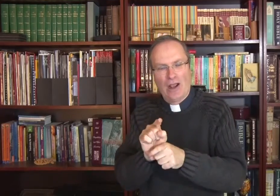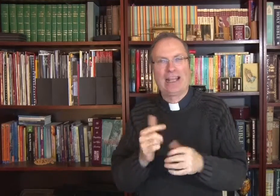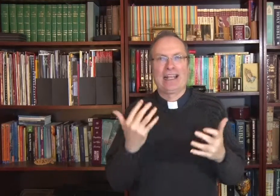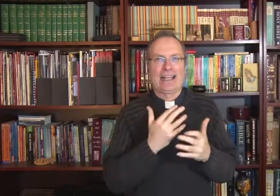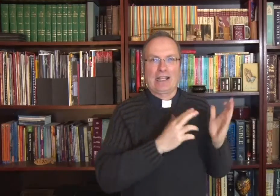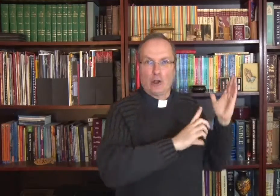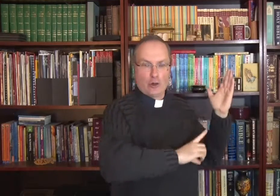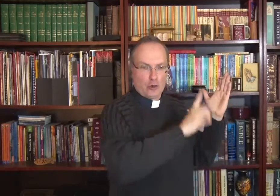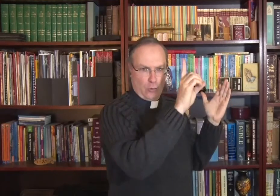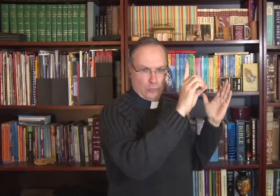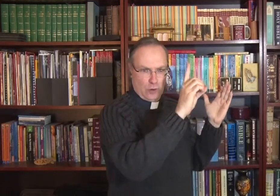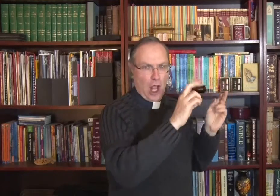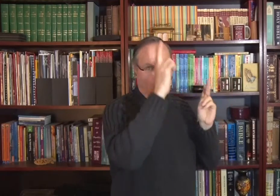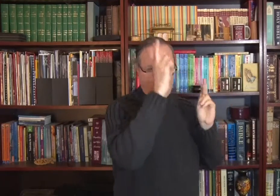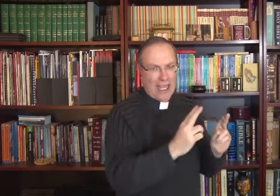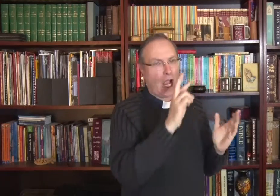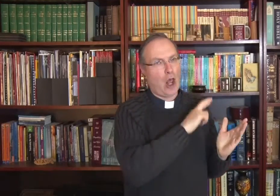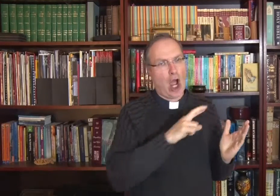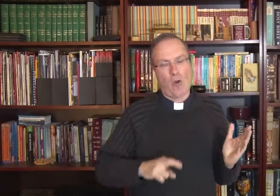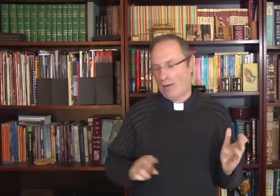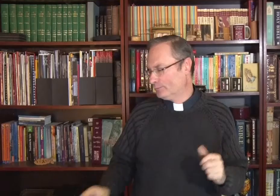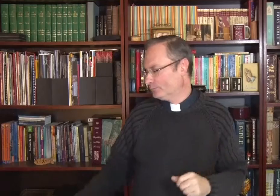craignez Dieu, honorez le roi.